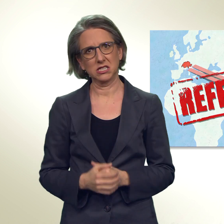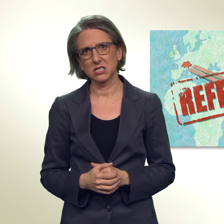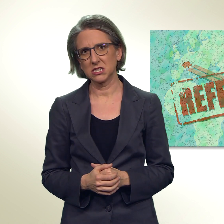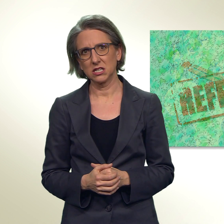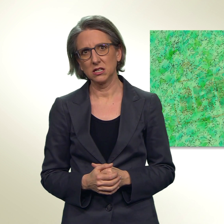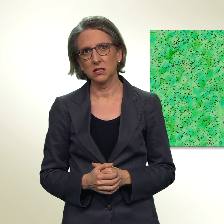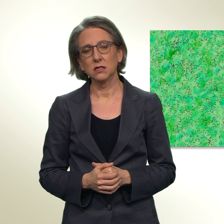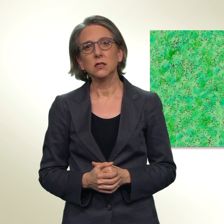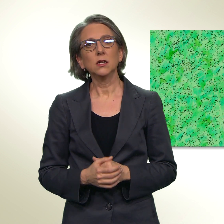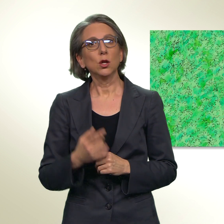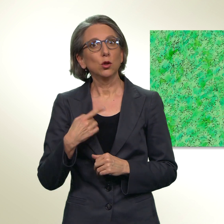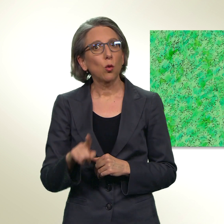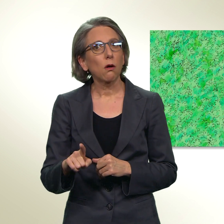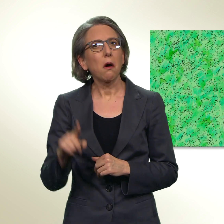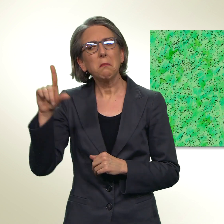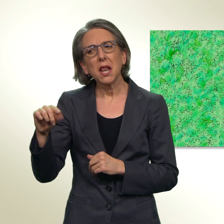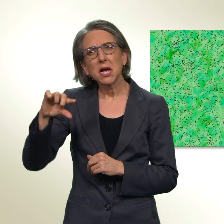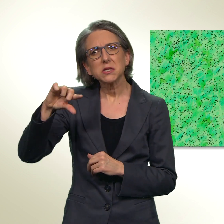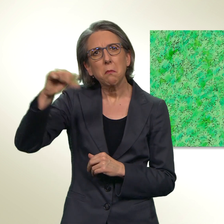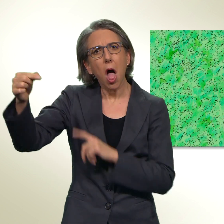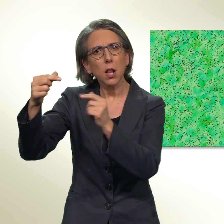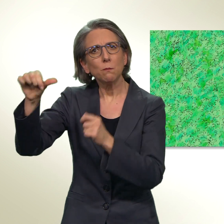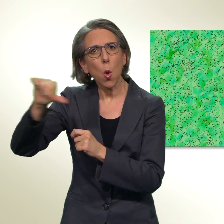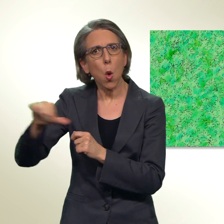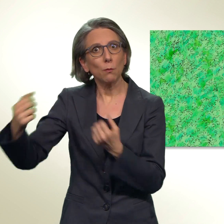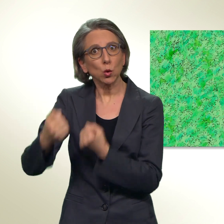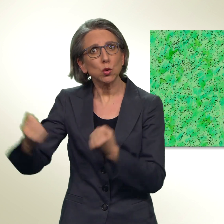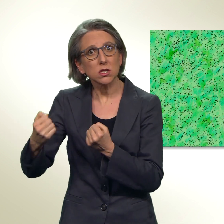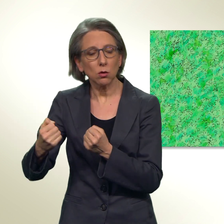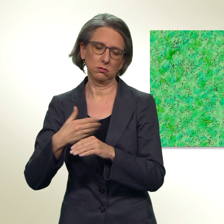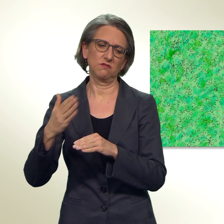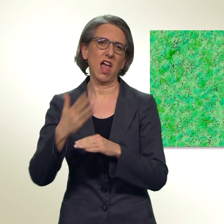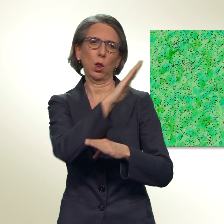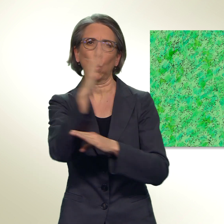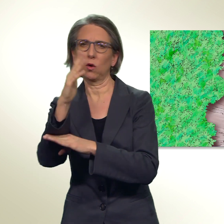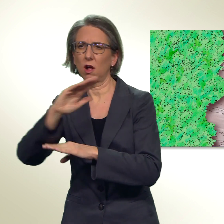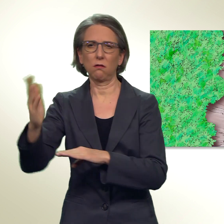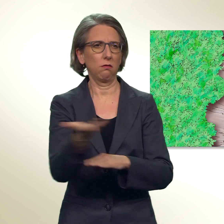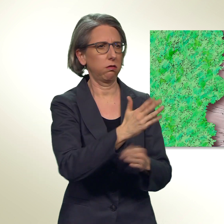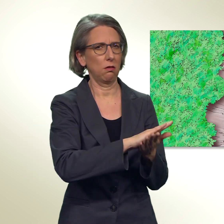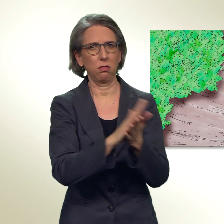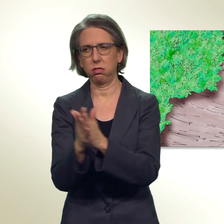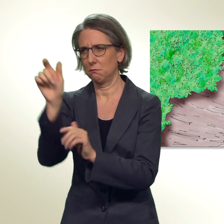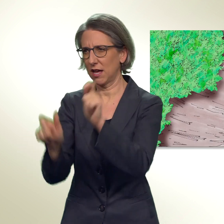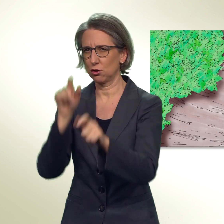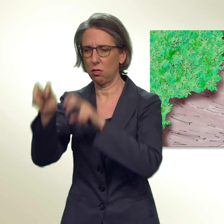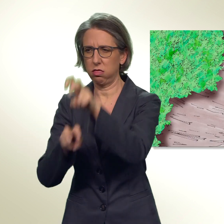Für die Produktion von billigem Palmöl würden auch weiterhin Urwald abgeholzt und Menschen ausgebeutet.